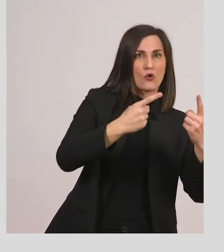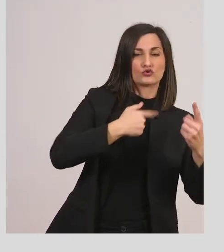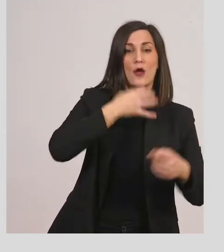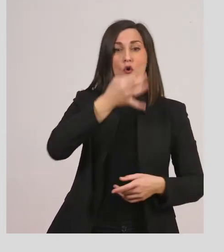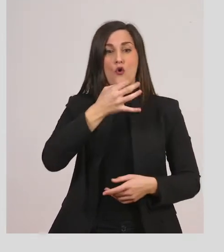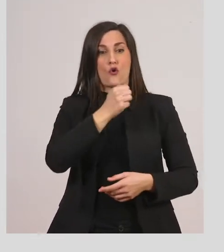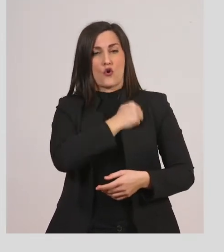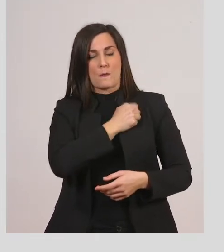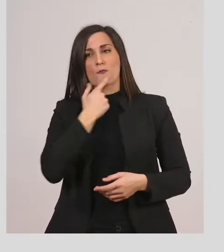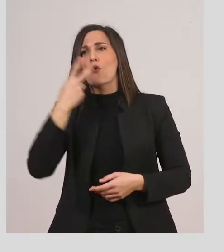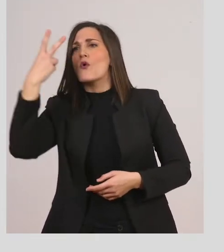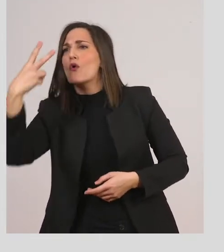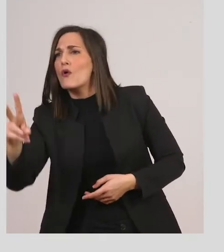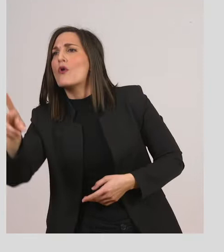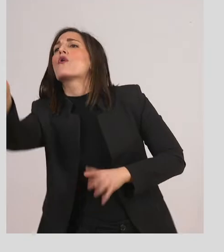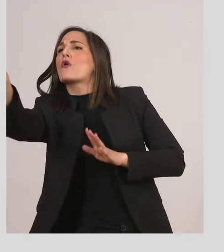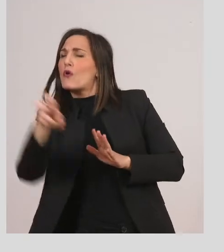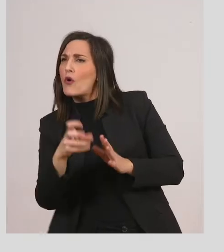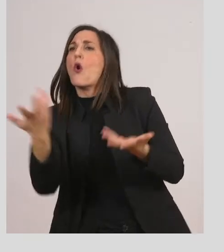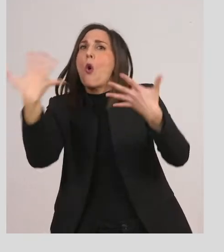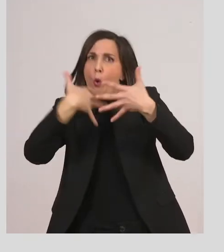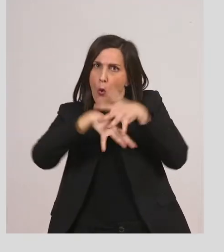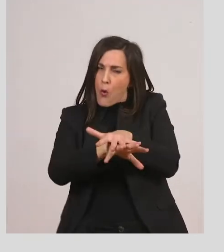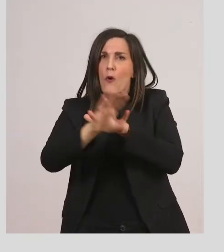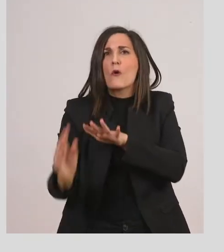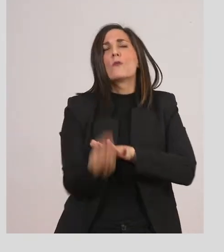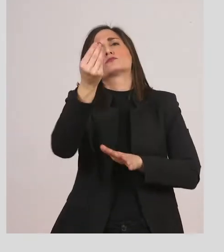Και η σύνθεση αυτών των δύο οδηγεί σε αυτή τη νέα ιδέα και στο νέο συμπέρασμα.